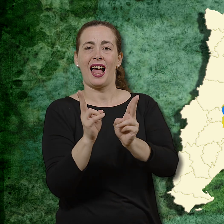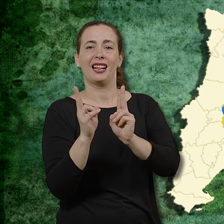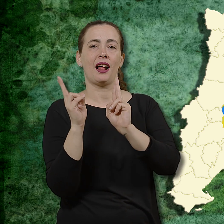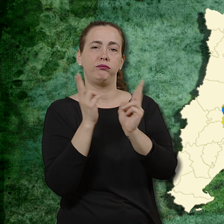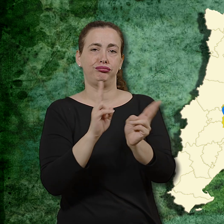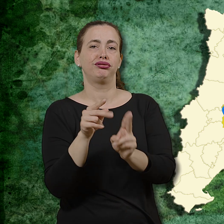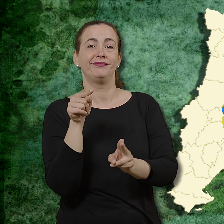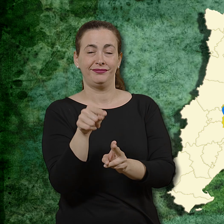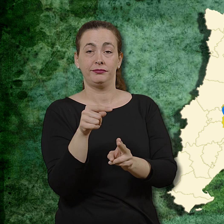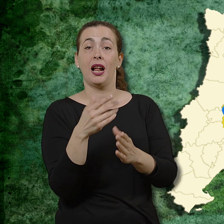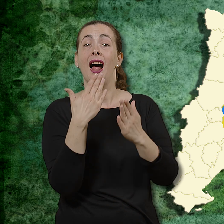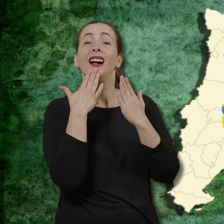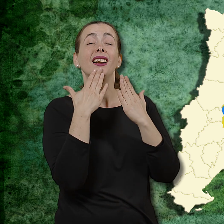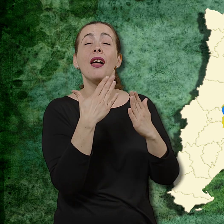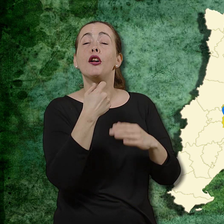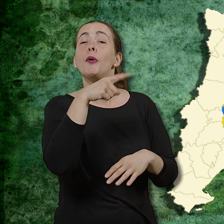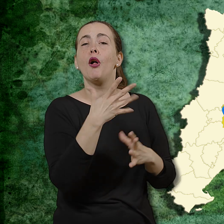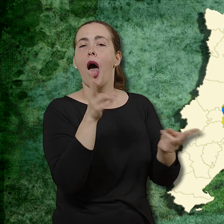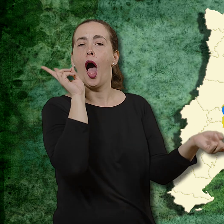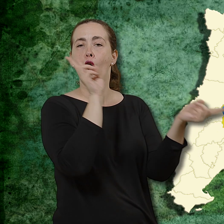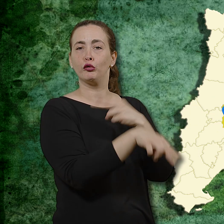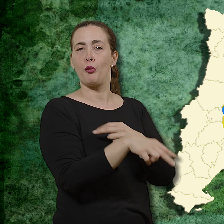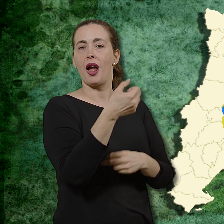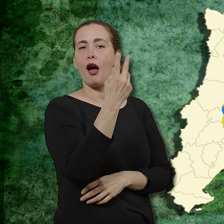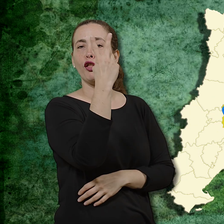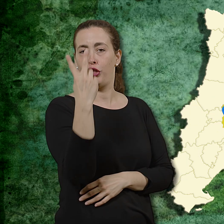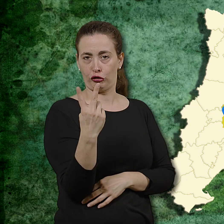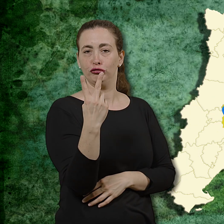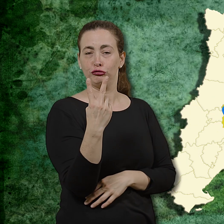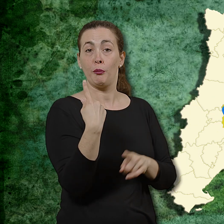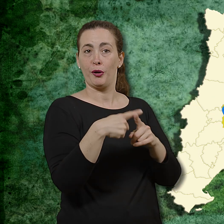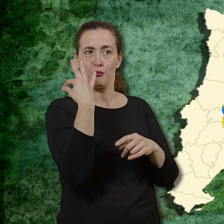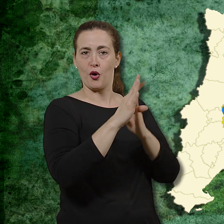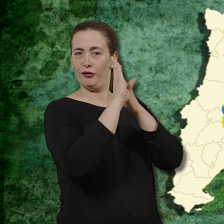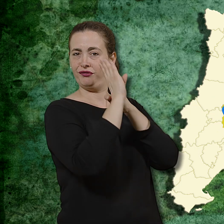està perfectament comunicat per carretera, gràcies sobretot a l'autovia A-2